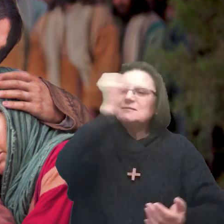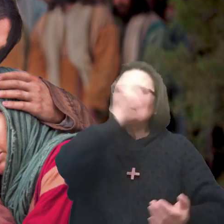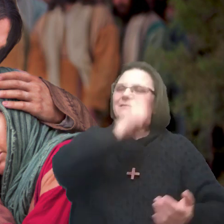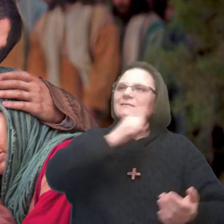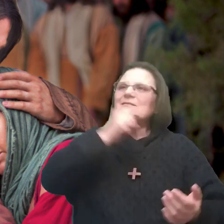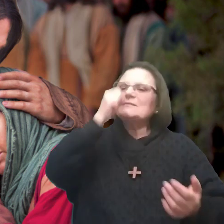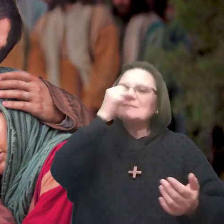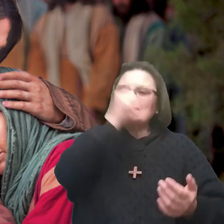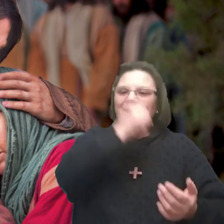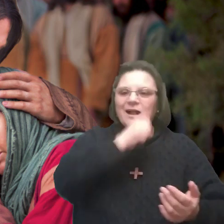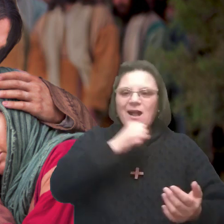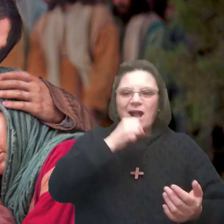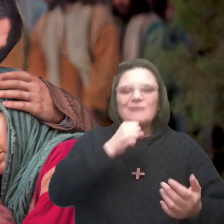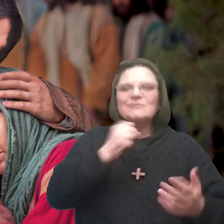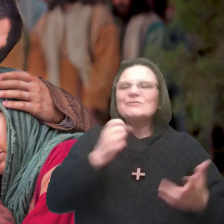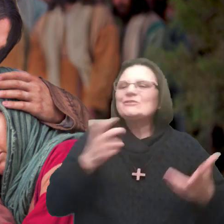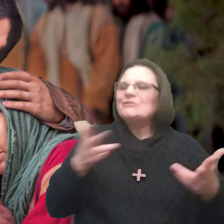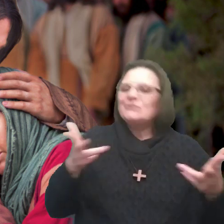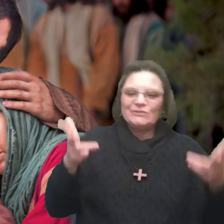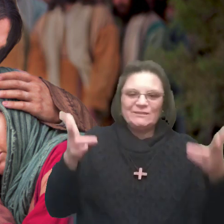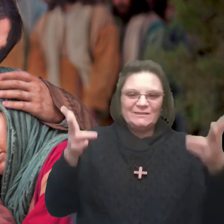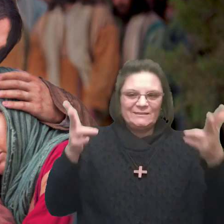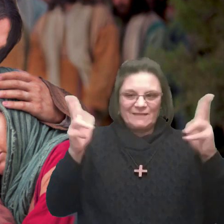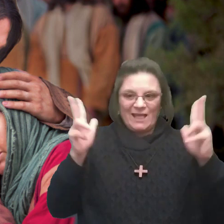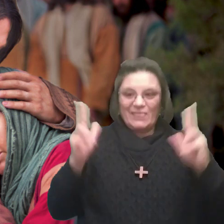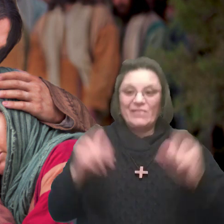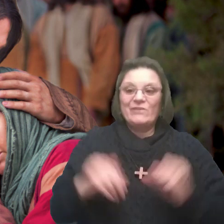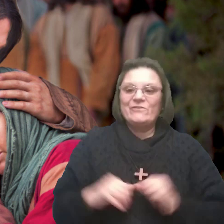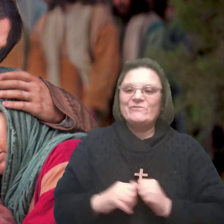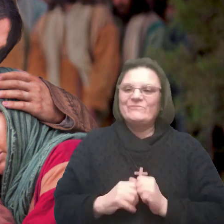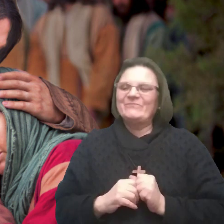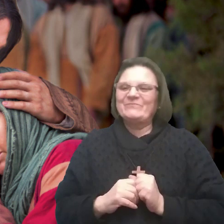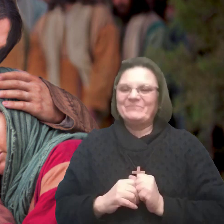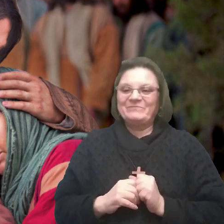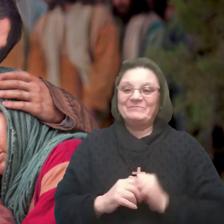R/.